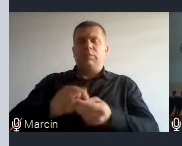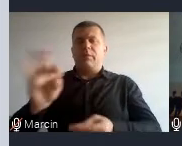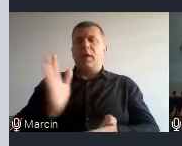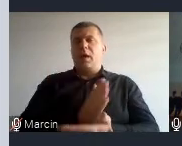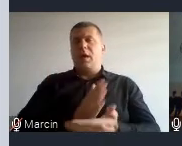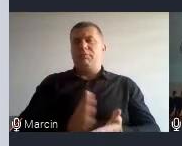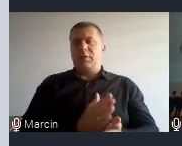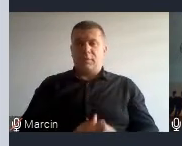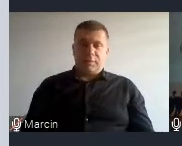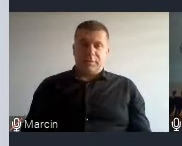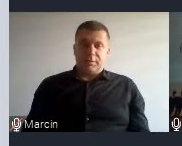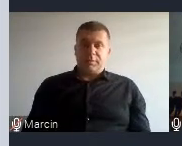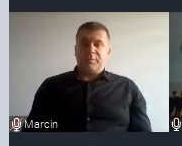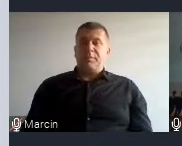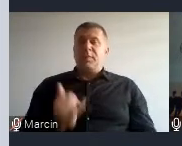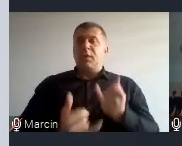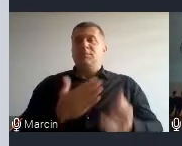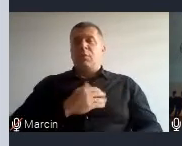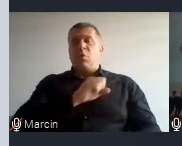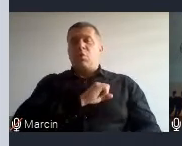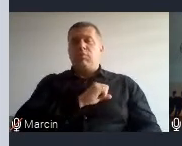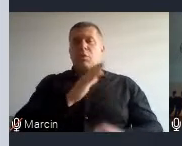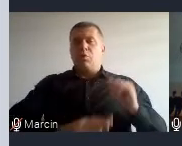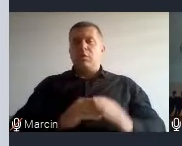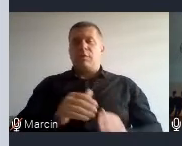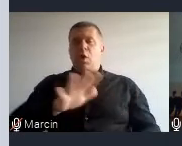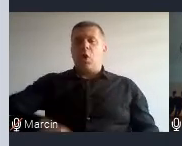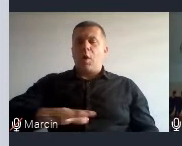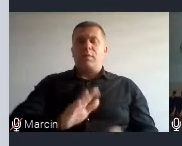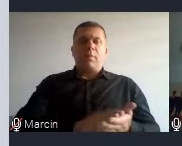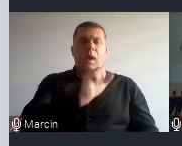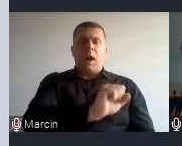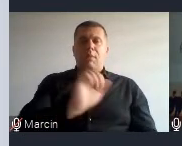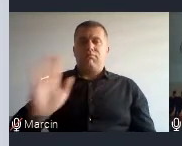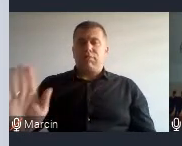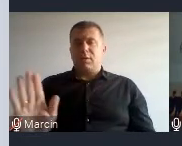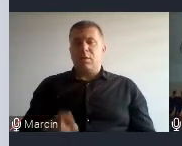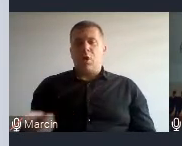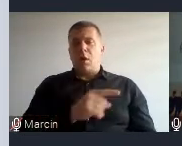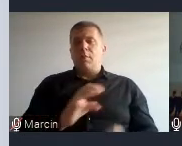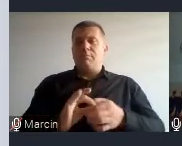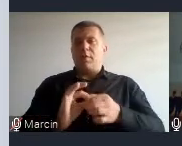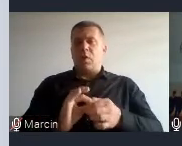Czyli jeżeli macie roboty budowlane w lokalizacji A i B, ściśle ze sobą powiązane,